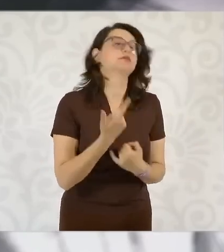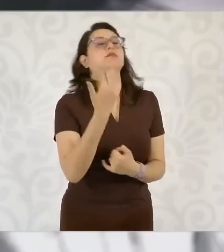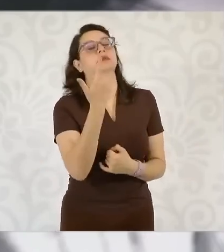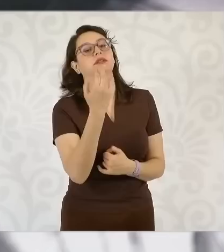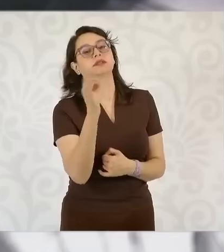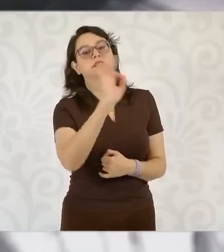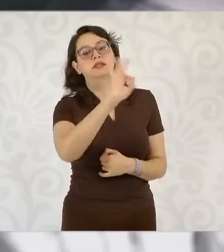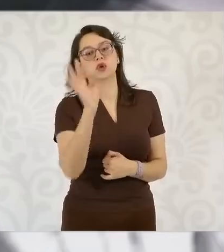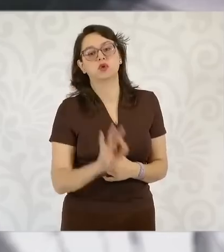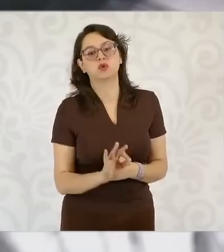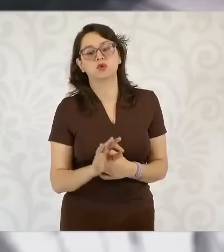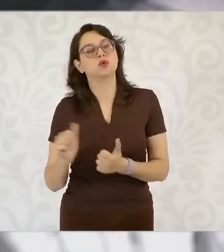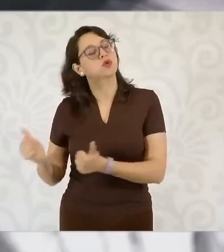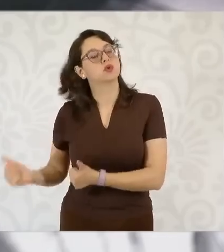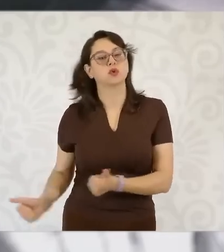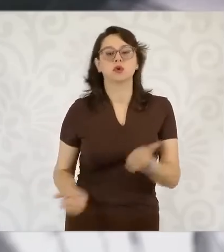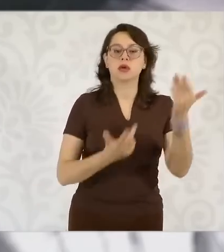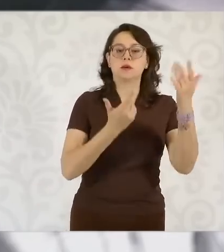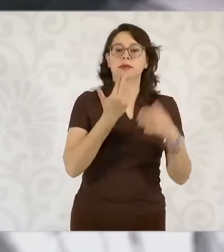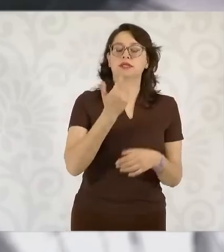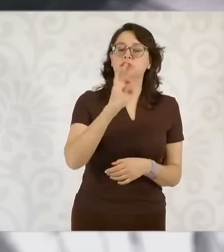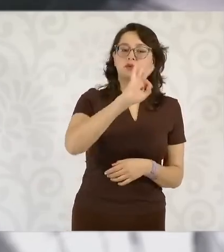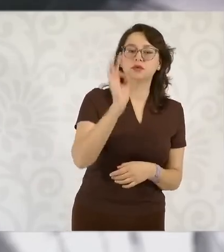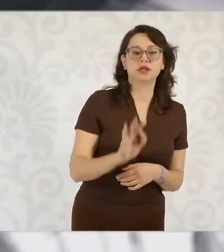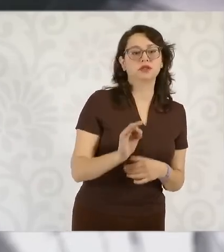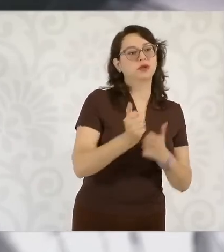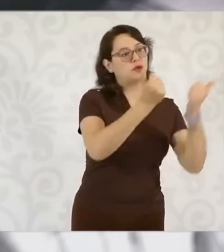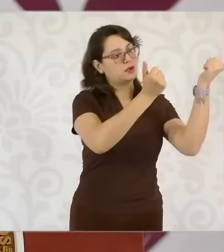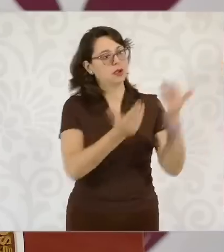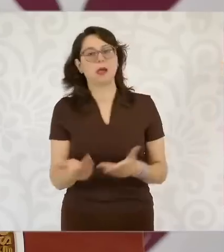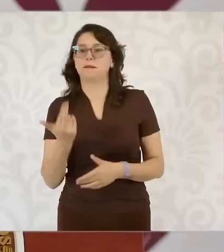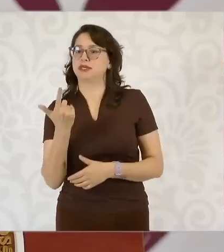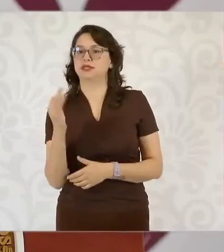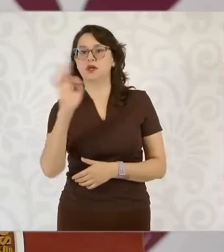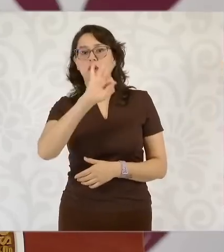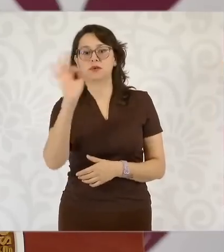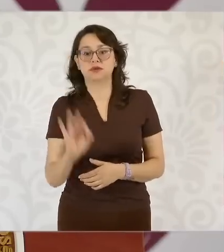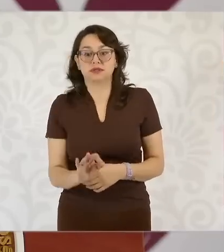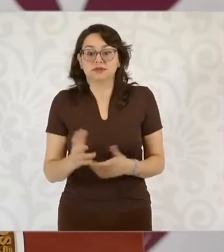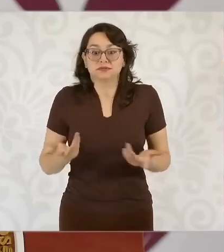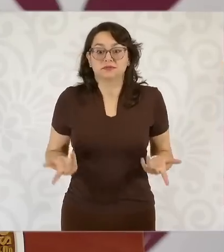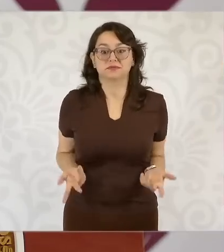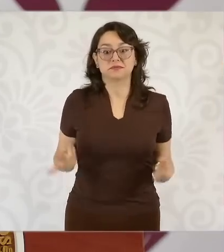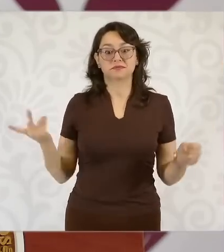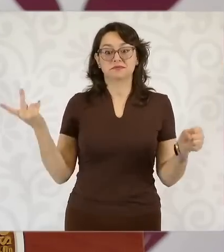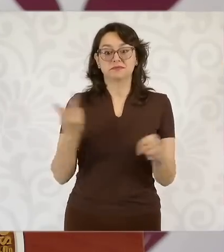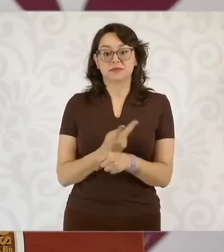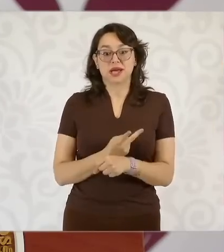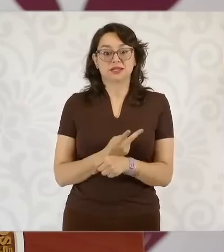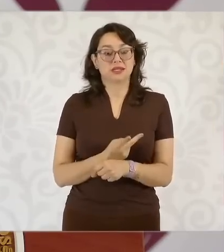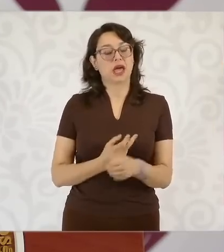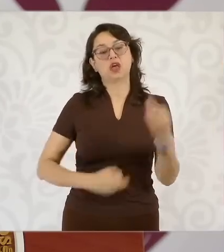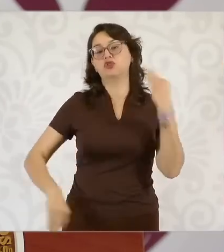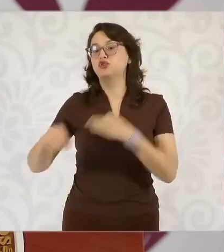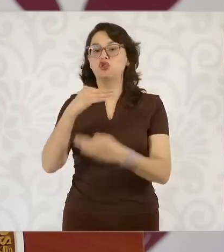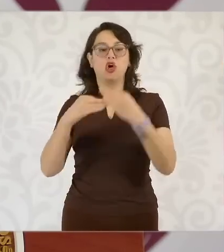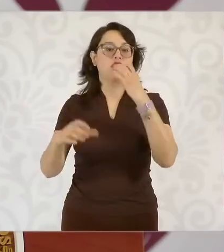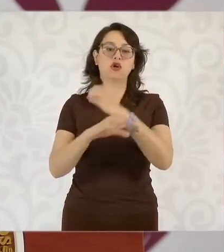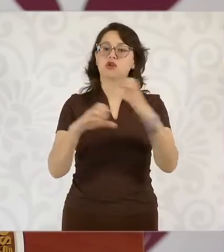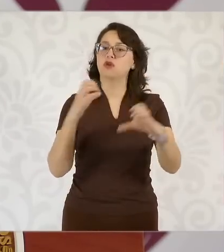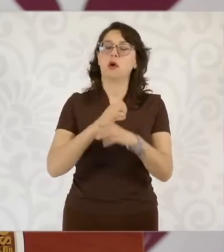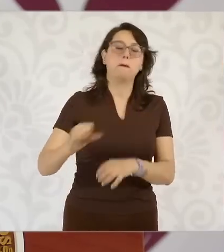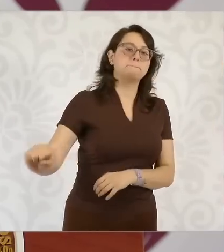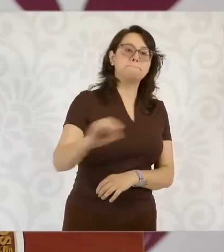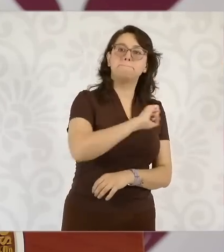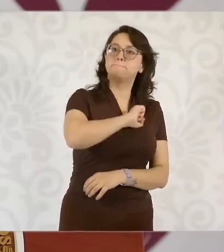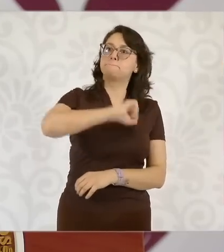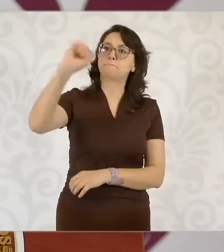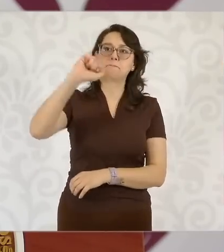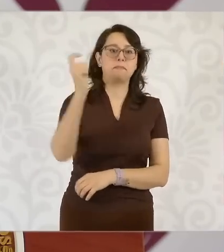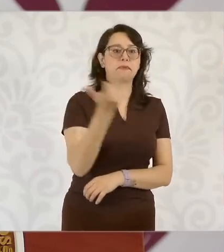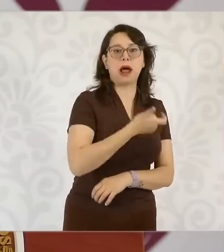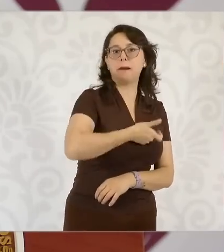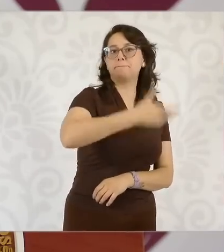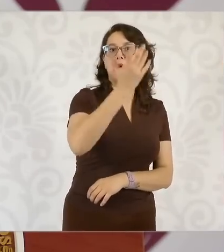a enviar Pues otro 25% qué va a pasar con eso pues va a encarecer los productos ha dicho el